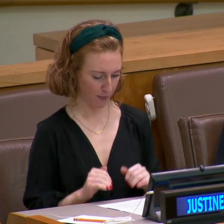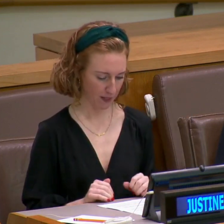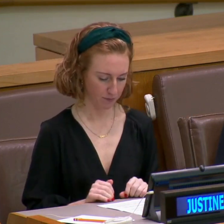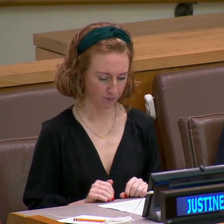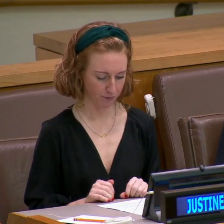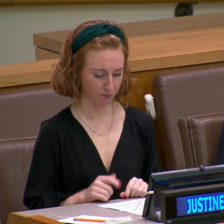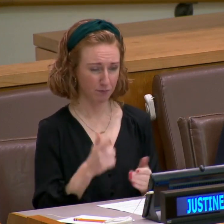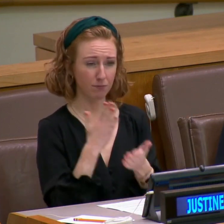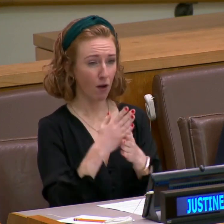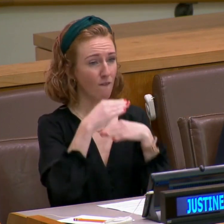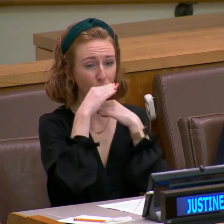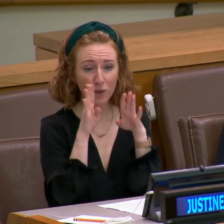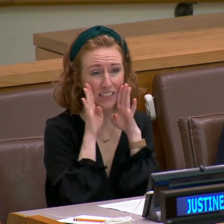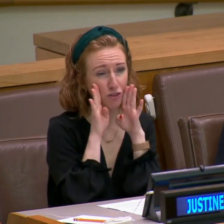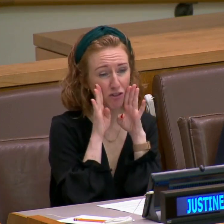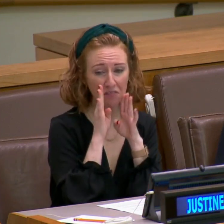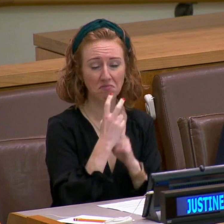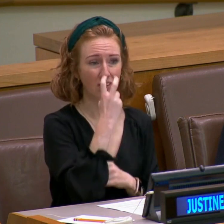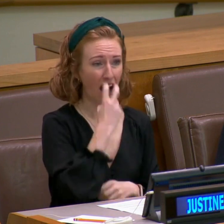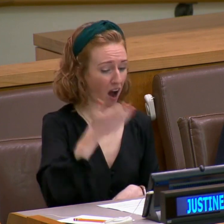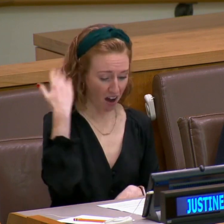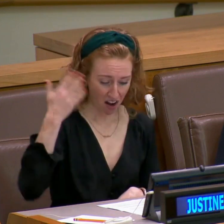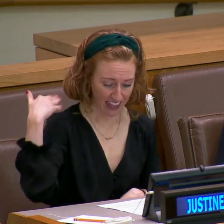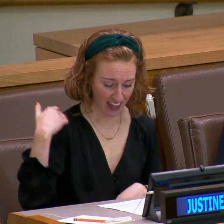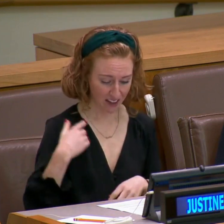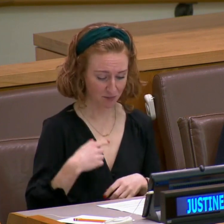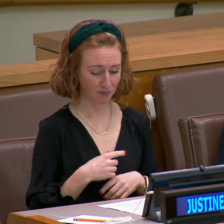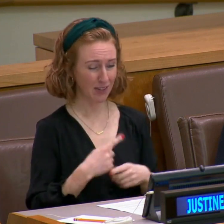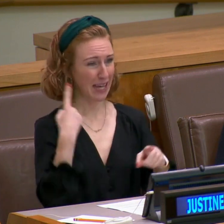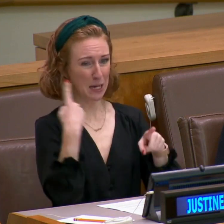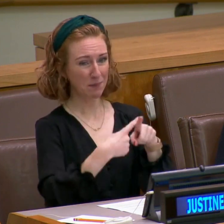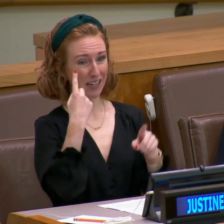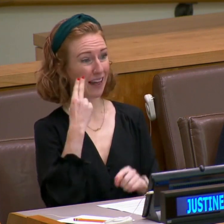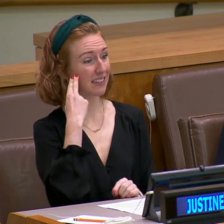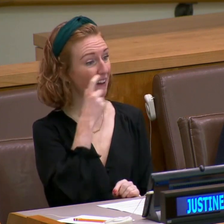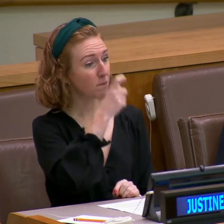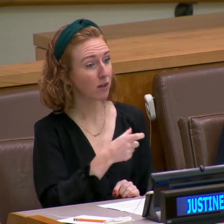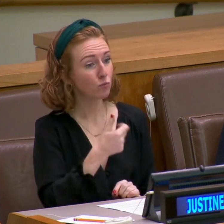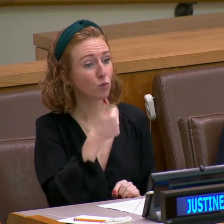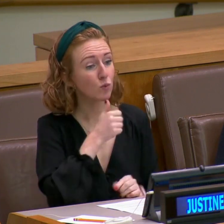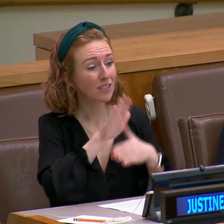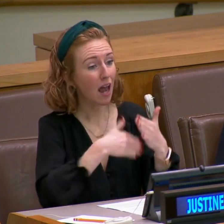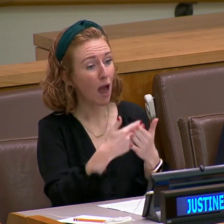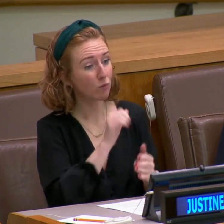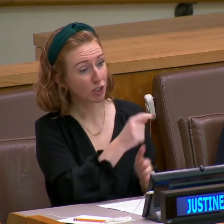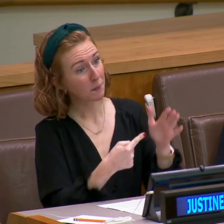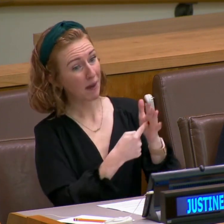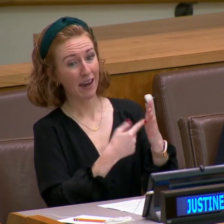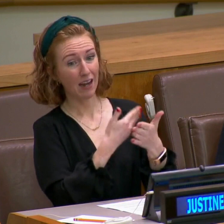Esto parte de principios fonocéntricos y arcaicos. Las personas sordas que usen la lengua de signos como